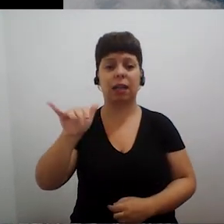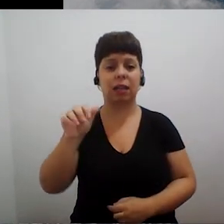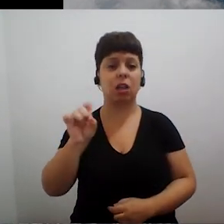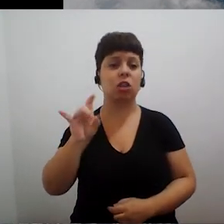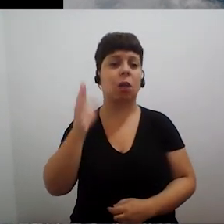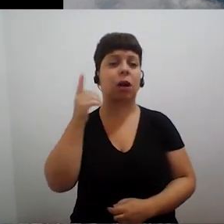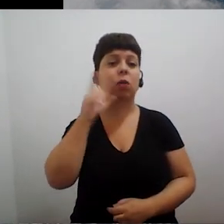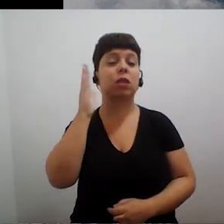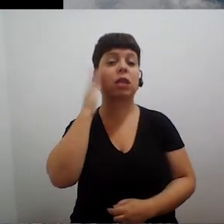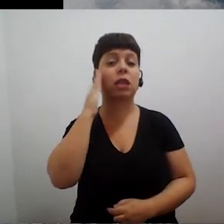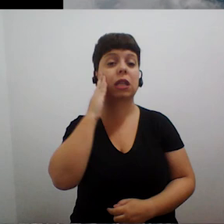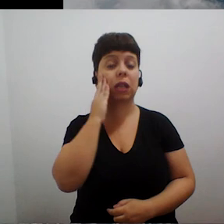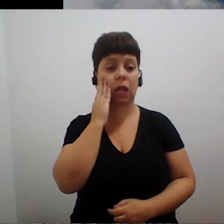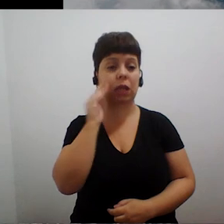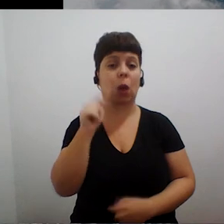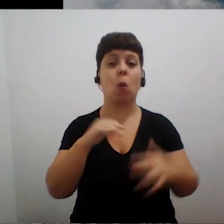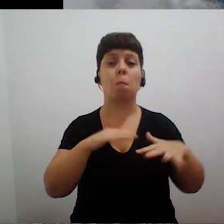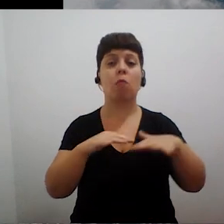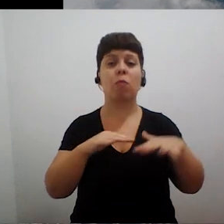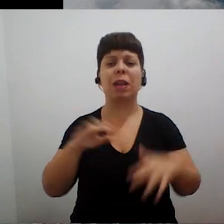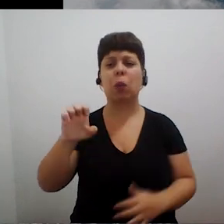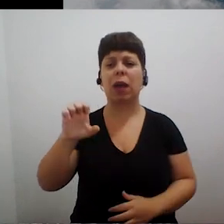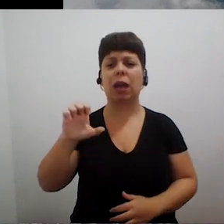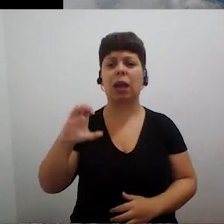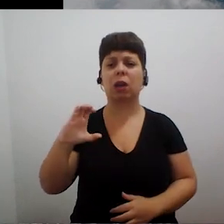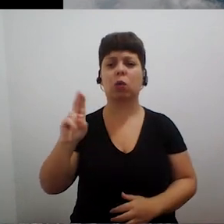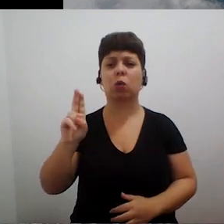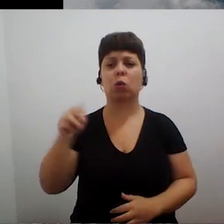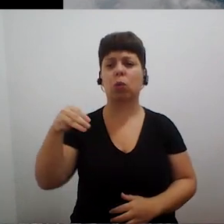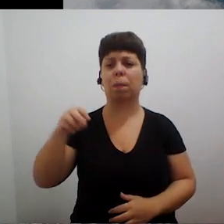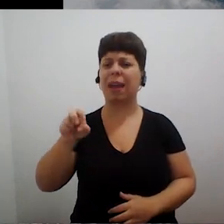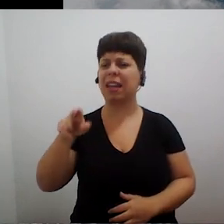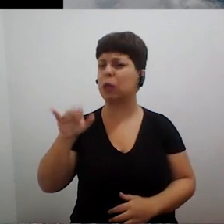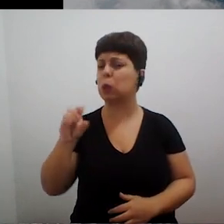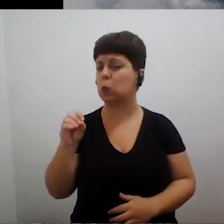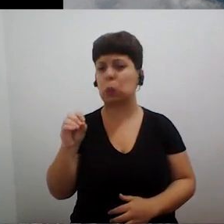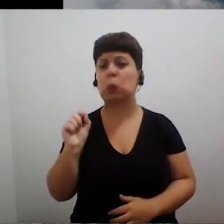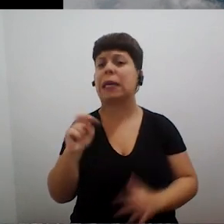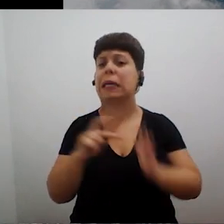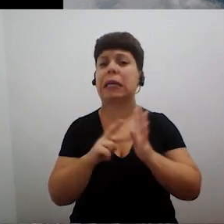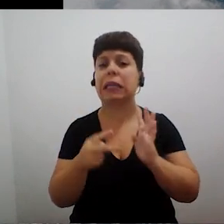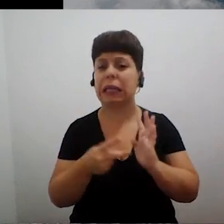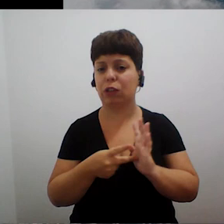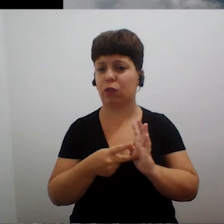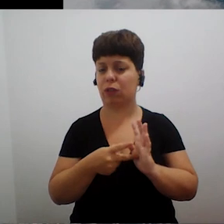para a gente entender, o que significa esse Movimento Ecumênico ou ecumenismo?